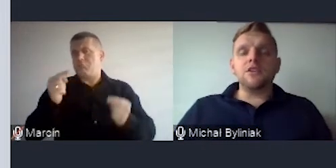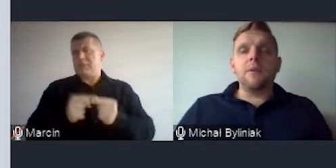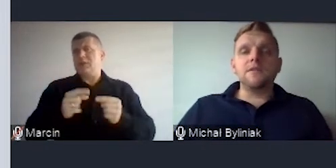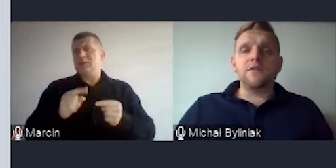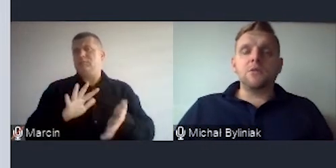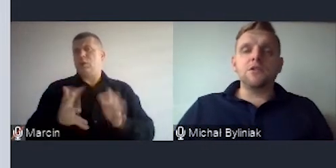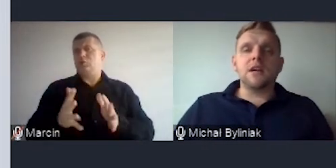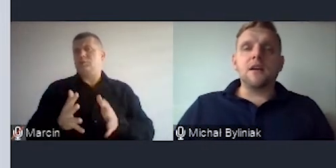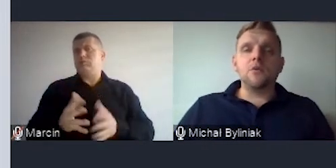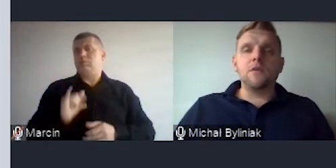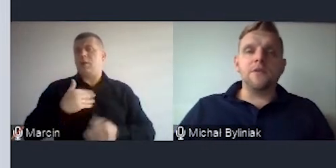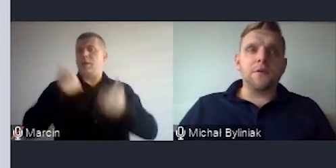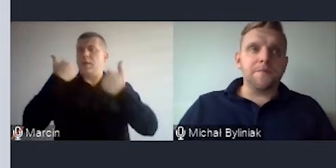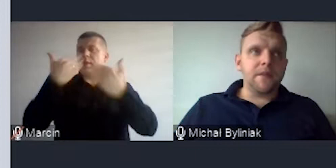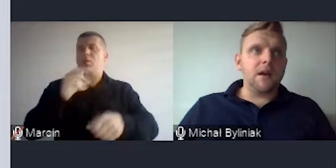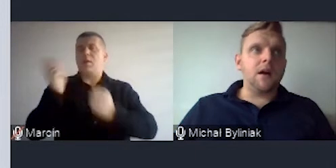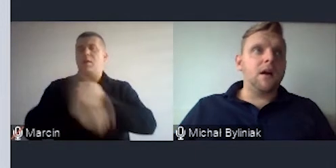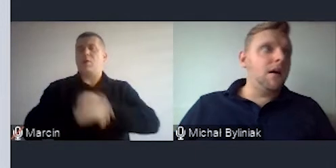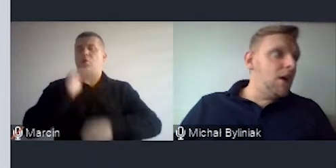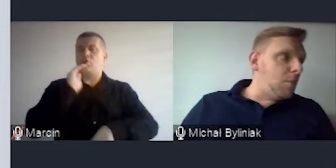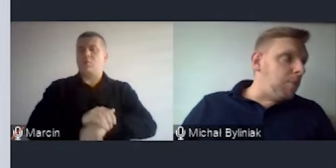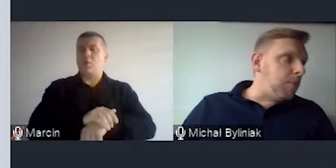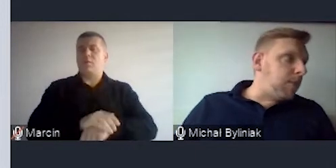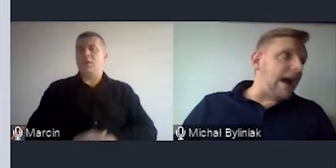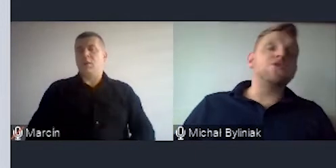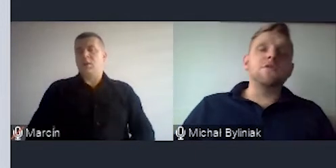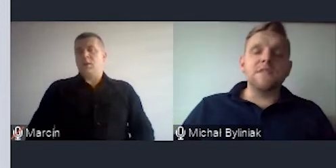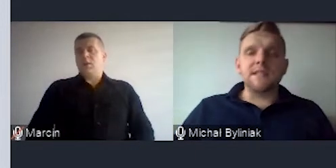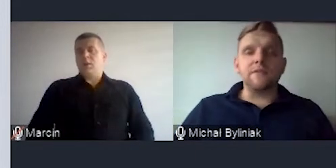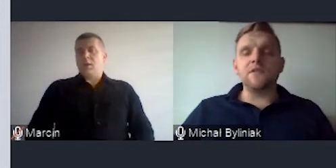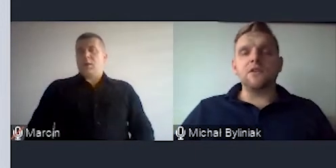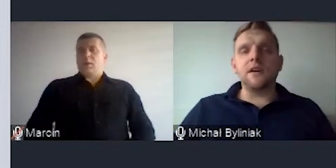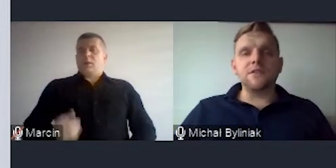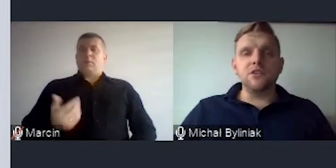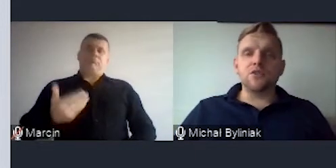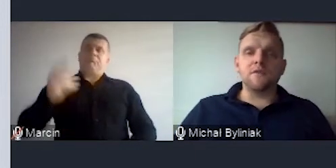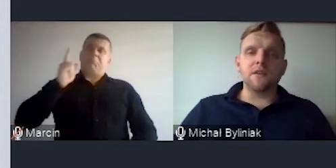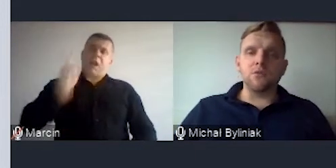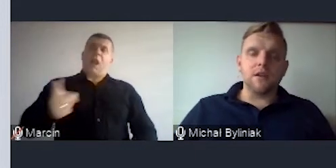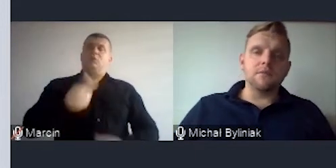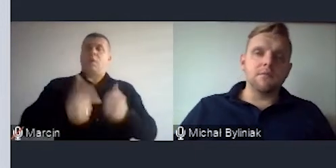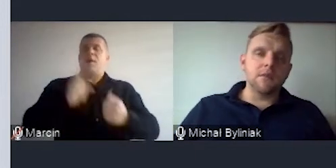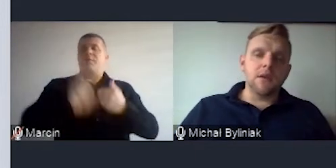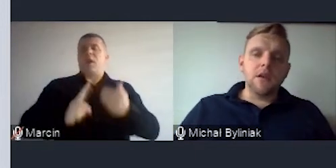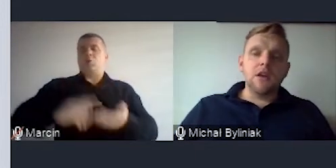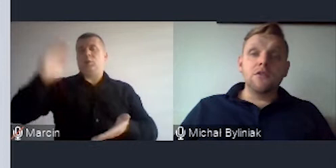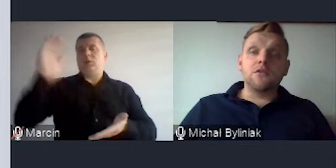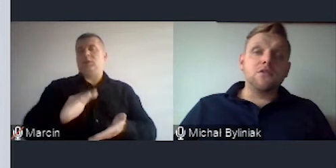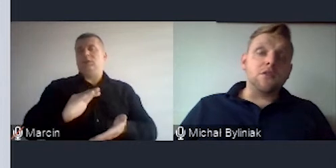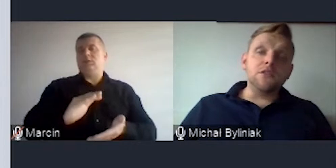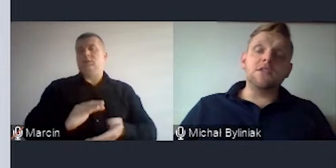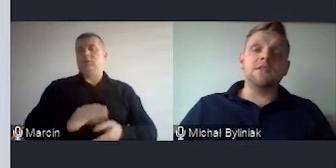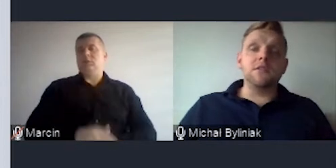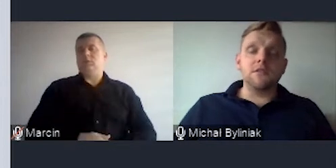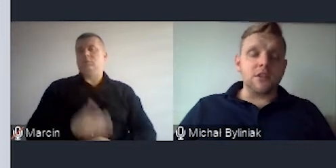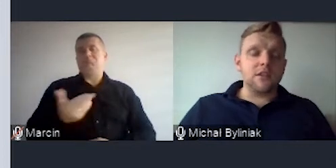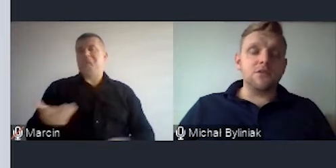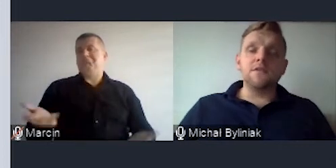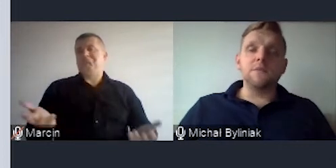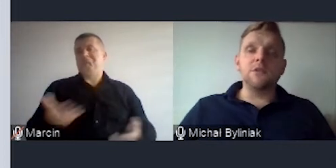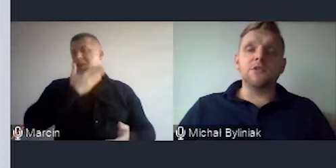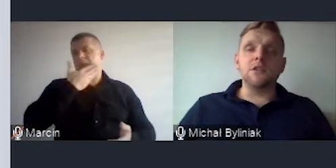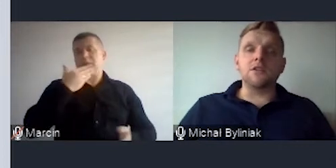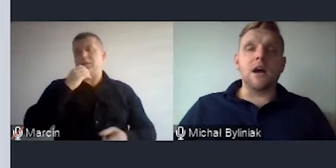Bo jeśli Państwo nałożycie karę umowną karząc wystawić wykonawcy niższą fakturę, to żadnej korzyści wam to nie przyniesie,